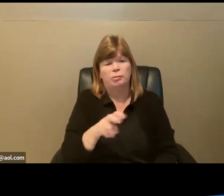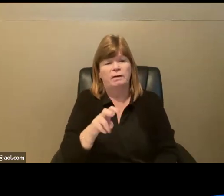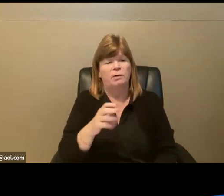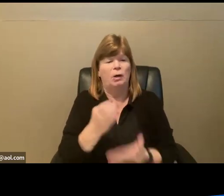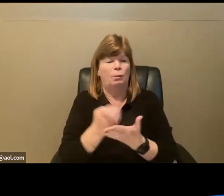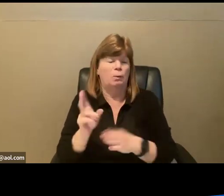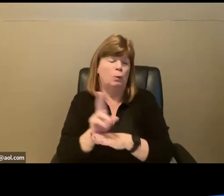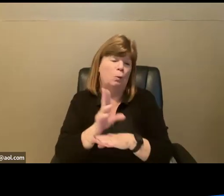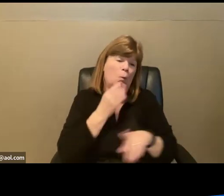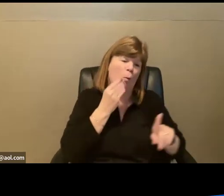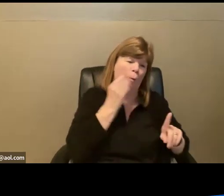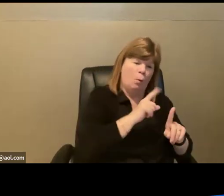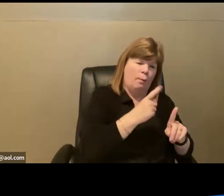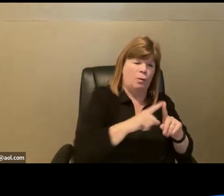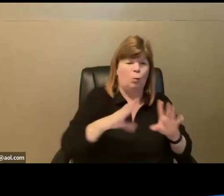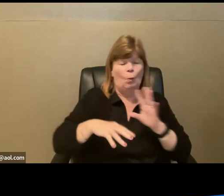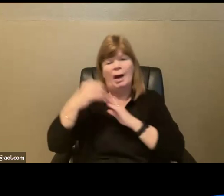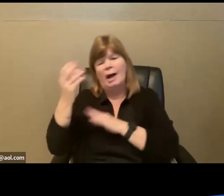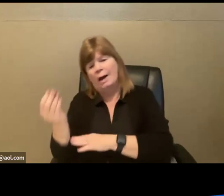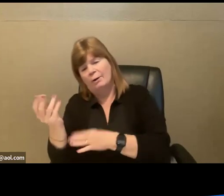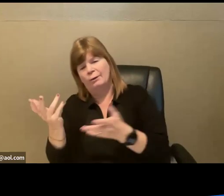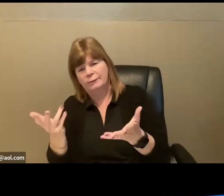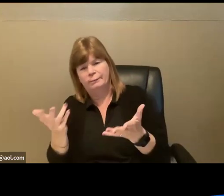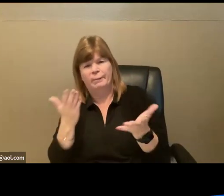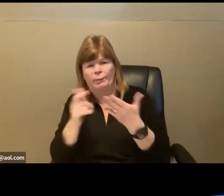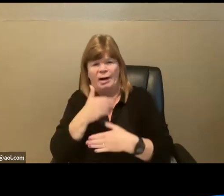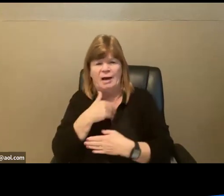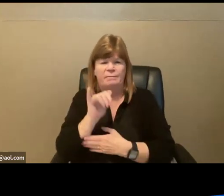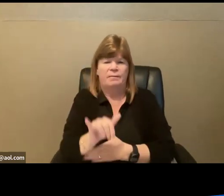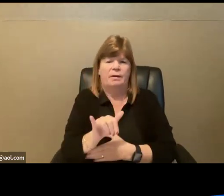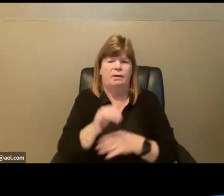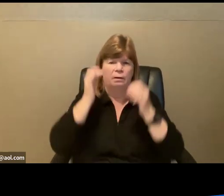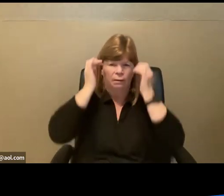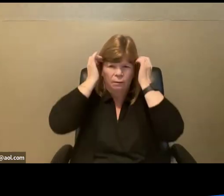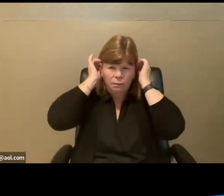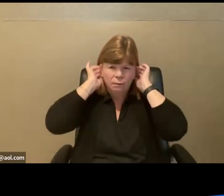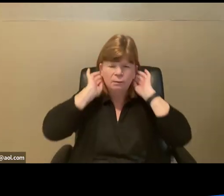casa, pero cuando sales, tal vez no tengas ese equipo disponible.